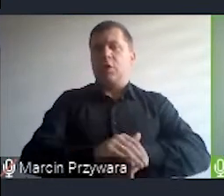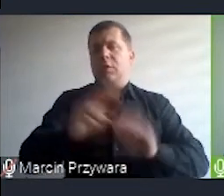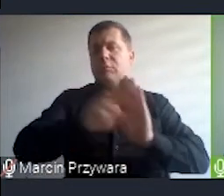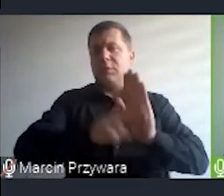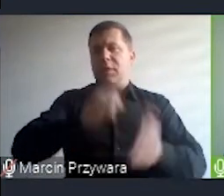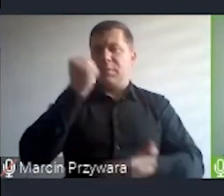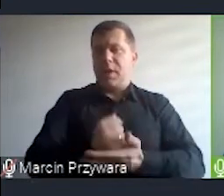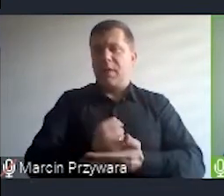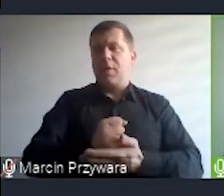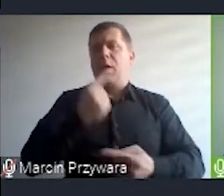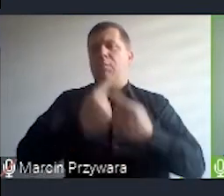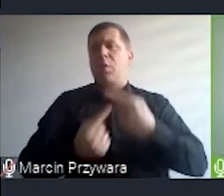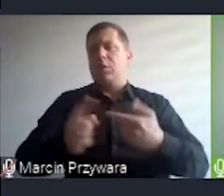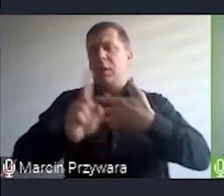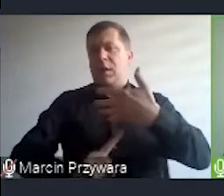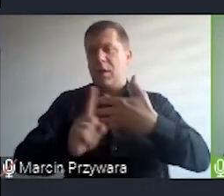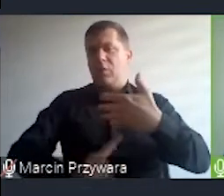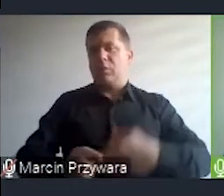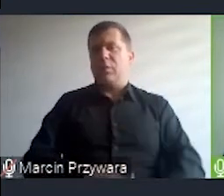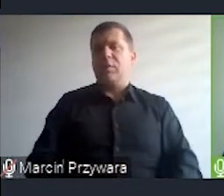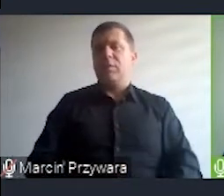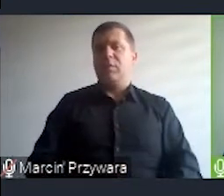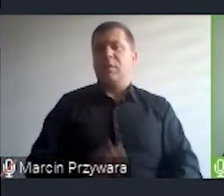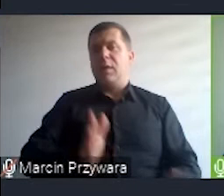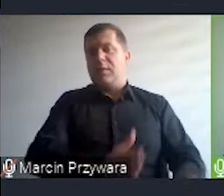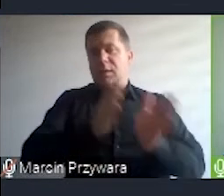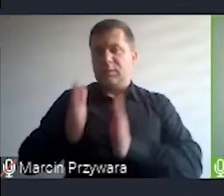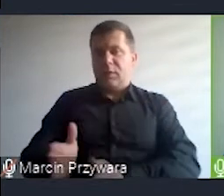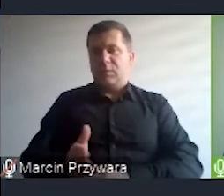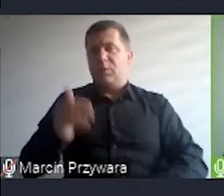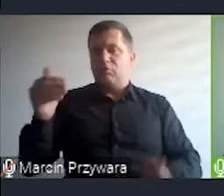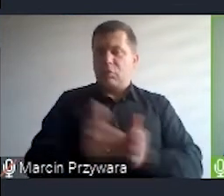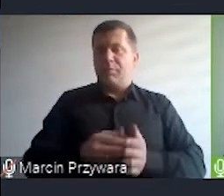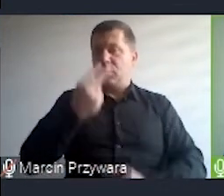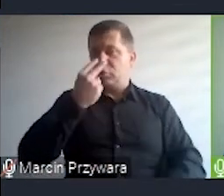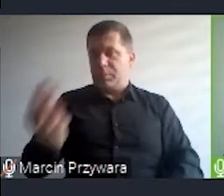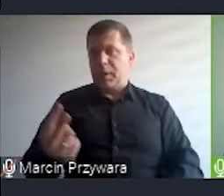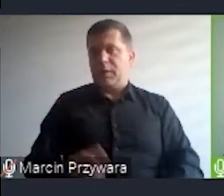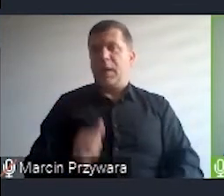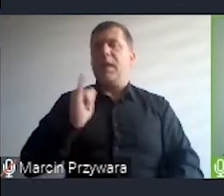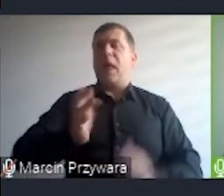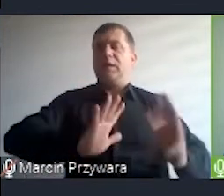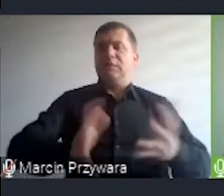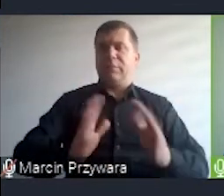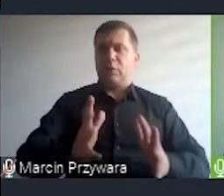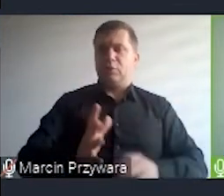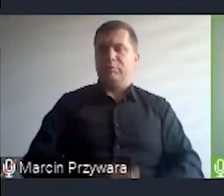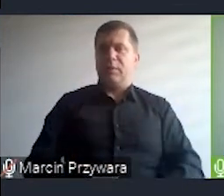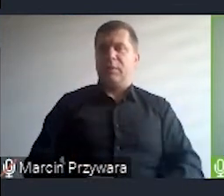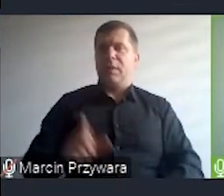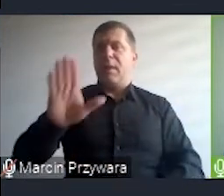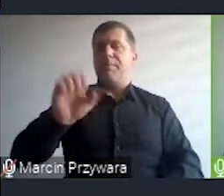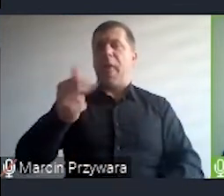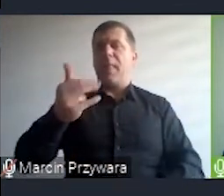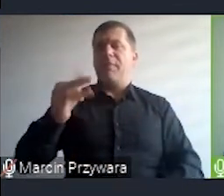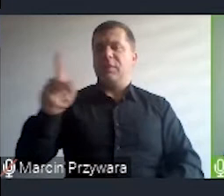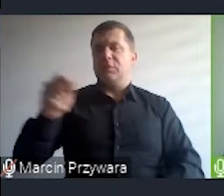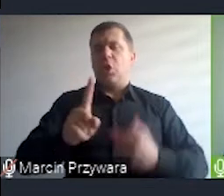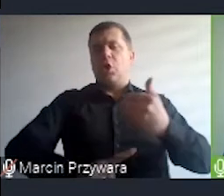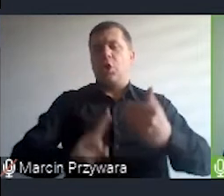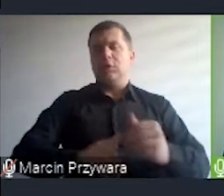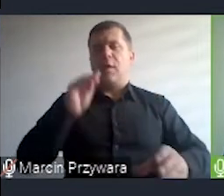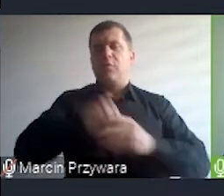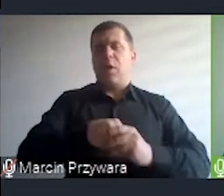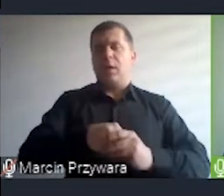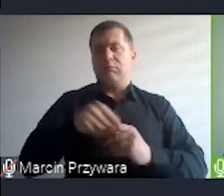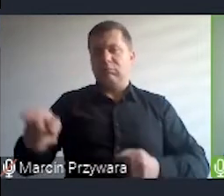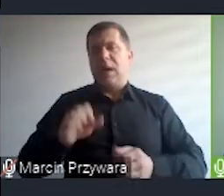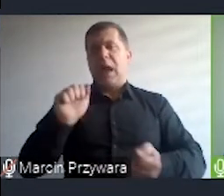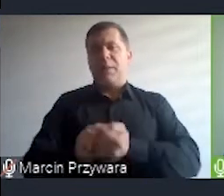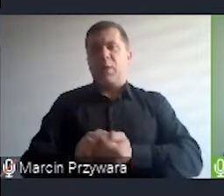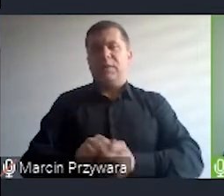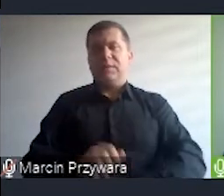i z założeniami polityki rachunkowości, a następnie będzie trzeba zobaczyć w jaki sposób beneficjent rozlicza wkład w postaci amortyzacji.